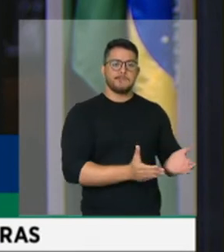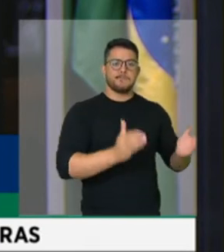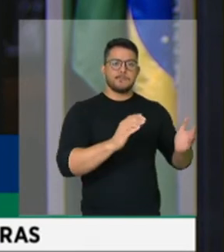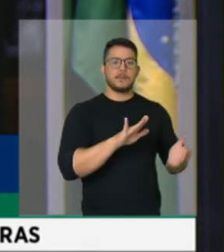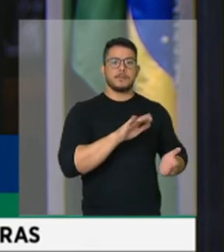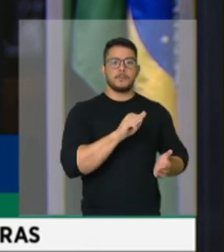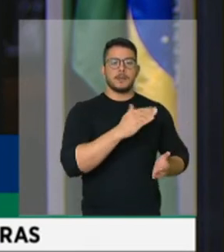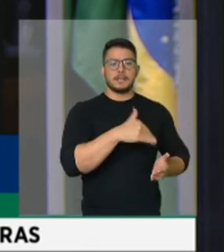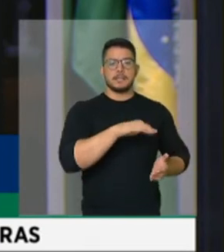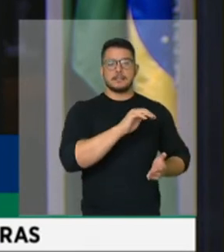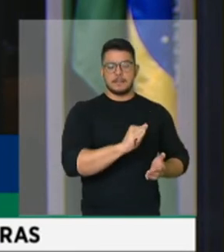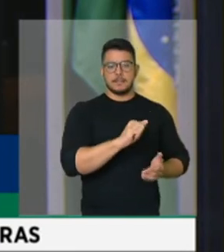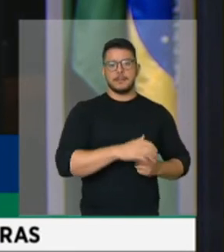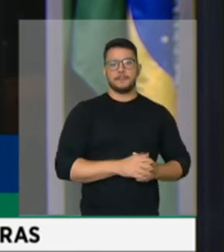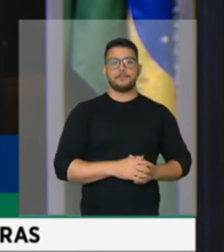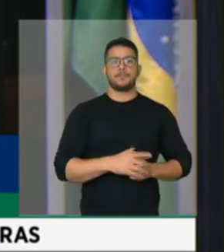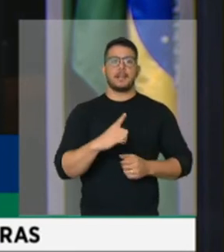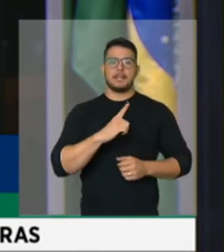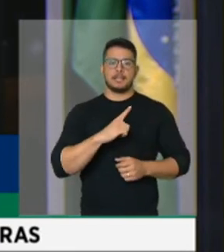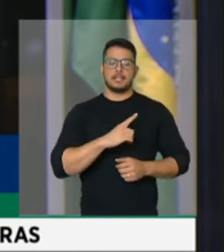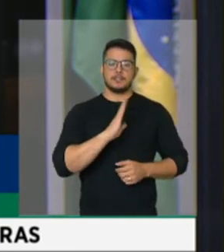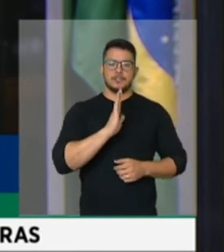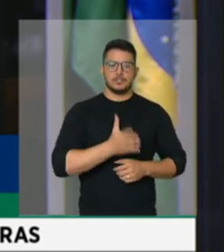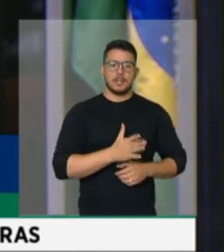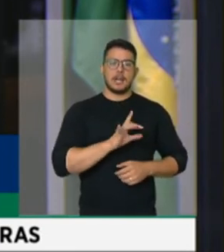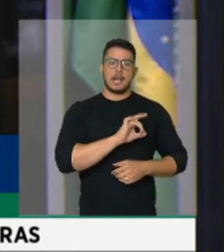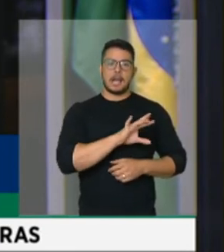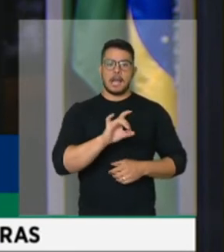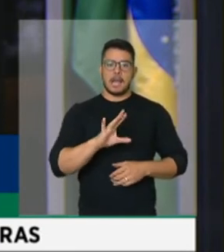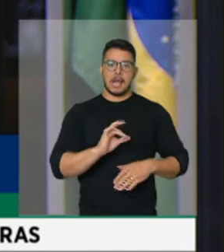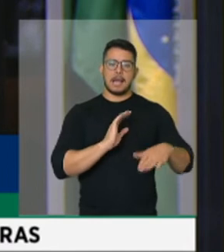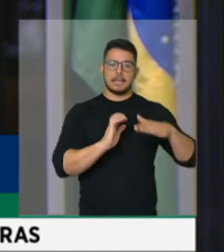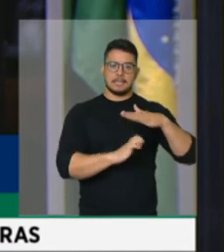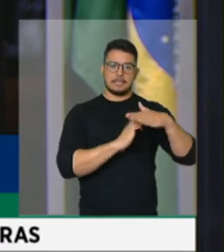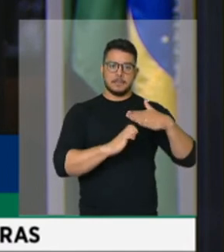CADA UM COM MARKET SHARE ORDEM DE 10% EM GERAÇÃO NOVAMENTE ADOTARIA SEGREGAÇÃO GRUPOS